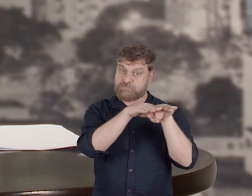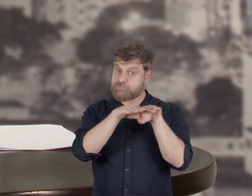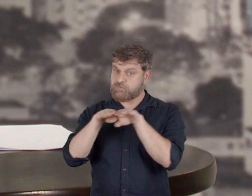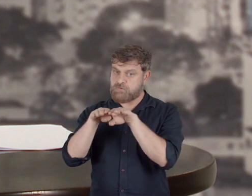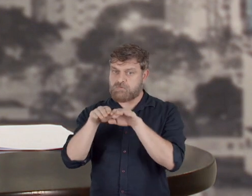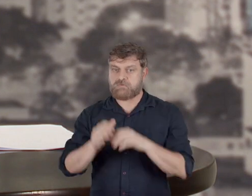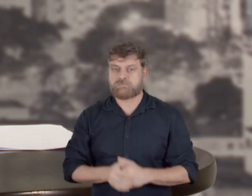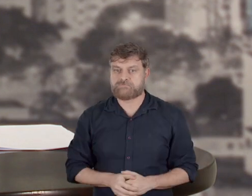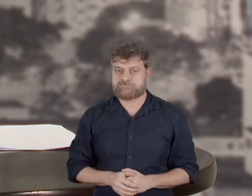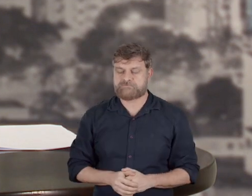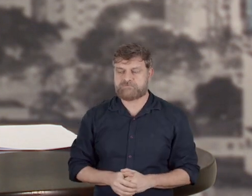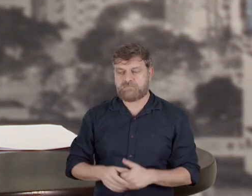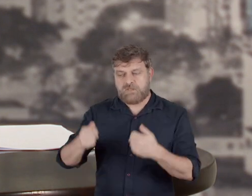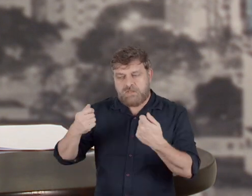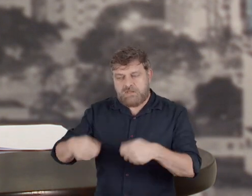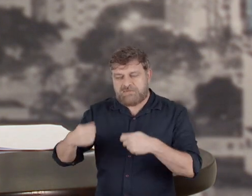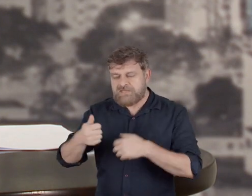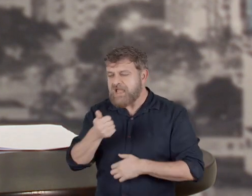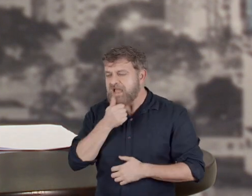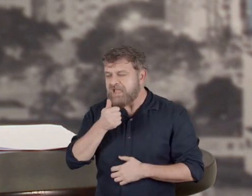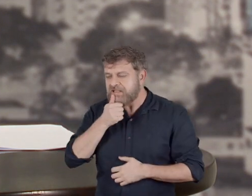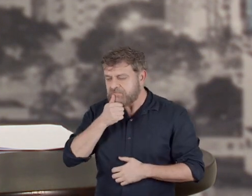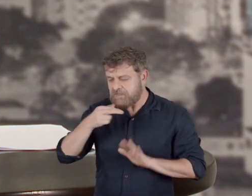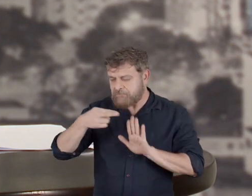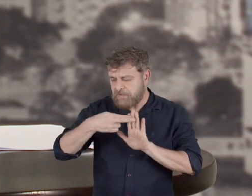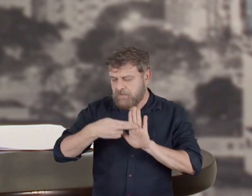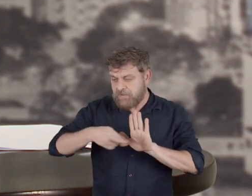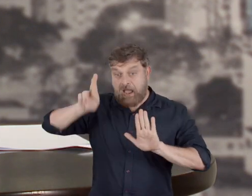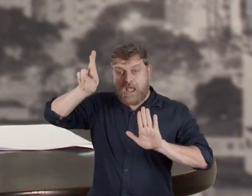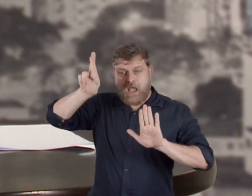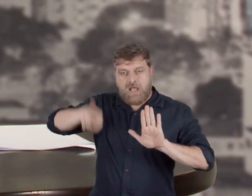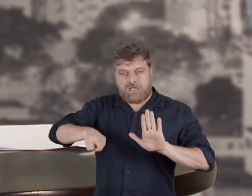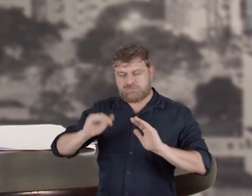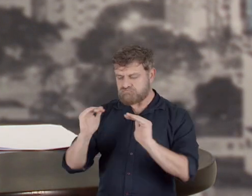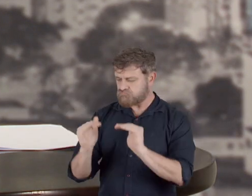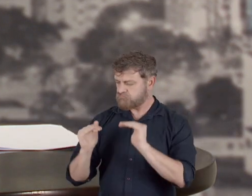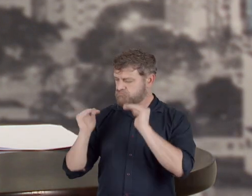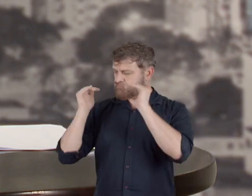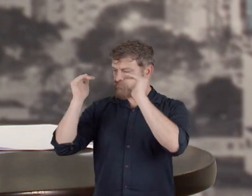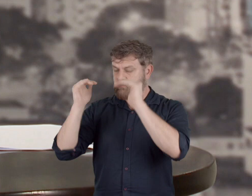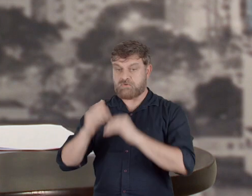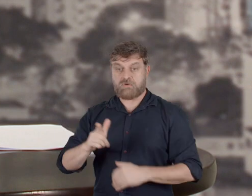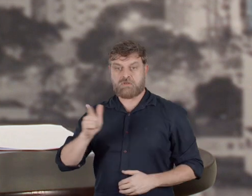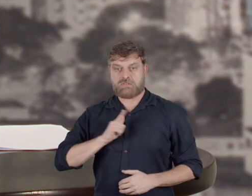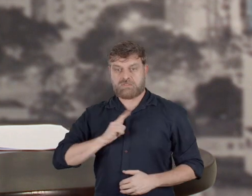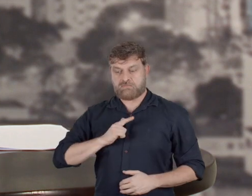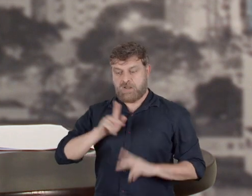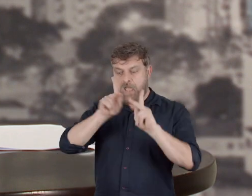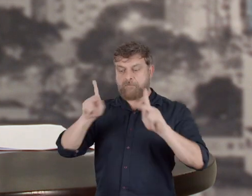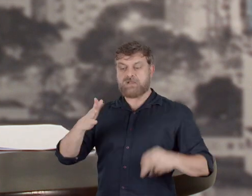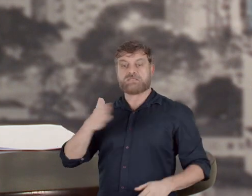é bom que ainda que não seja pelas razões mais nobres, ainda que seja para defender a sua paz,